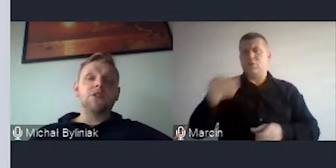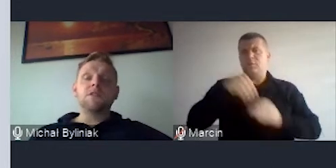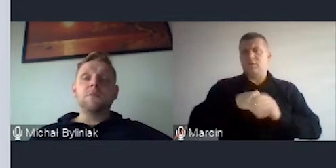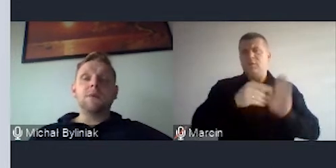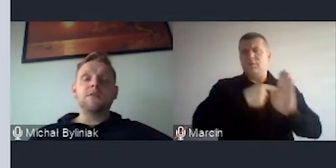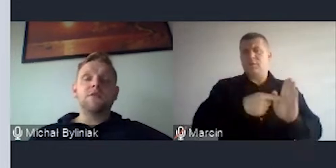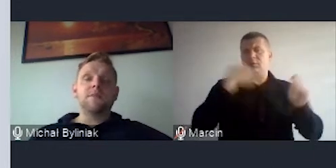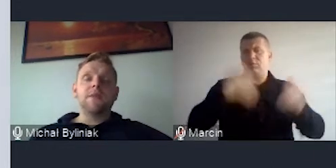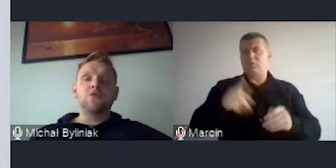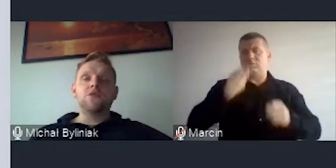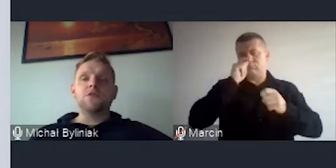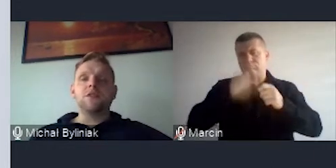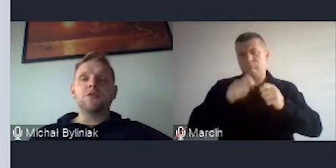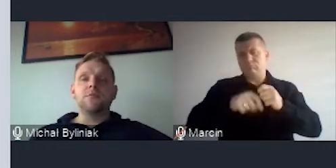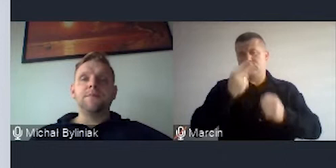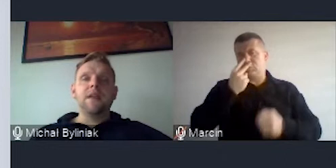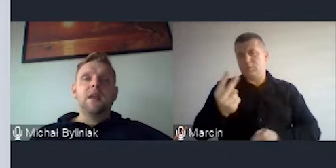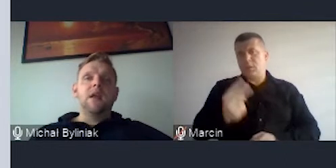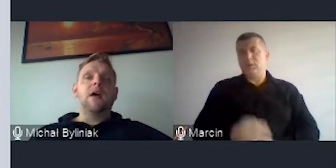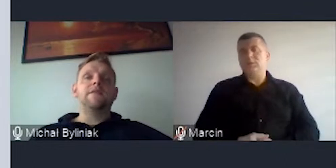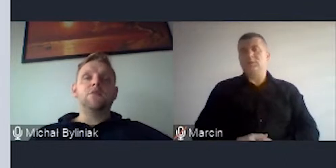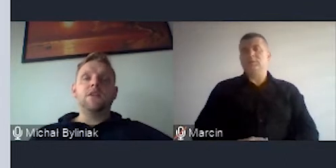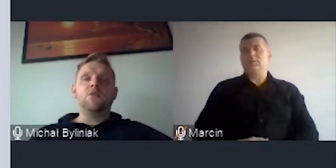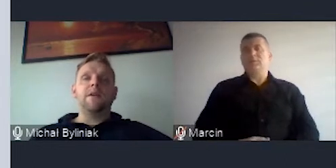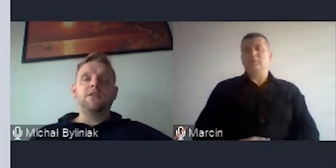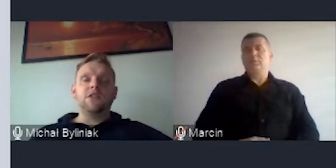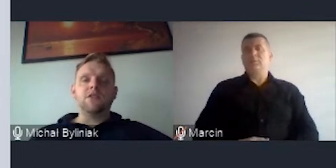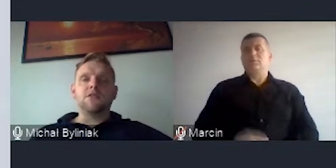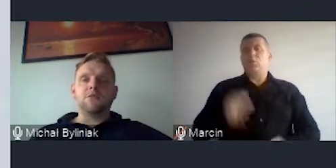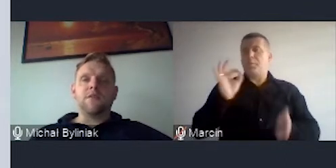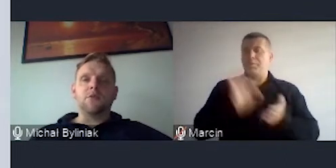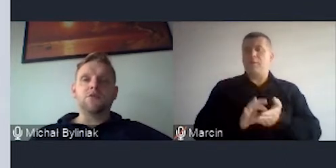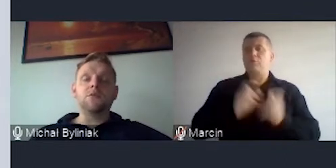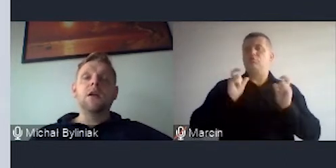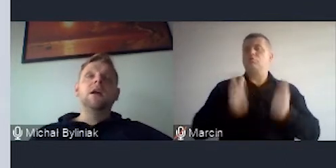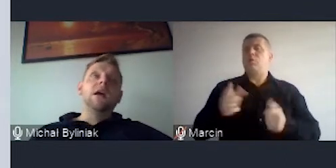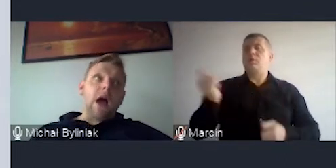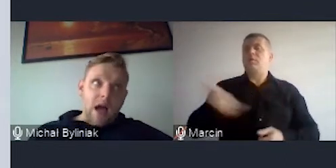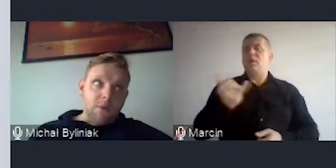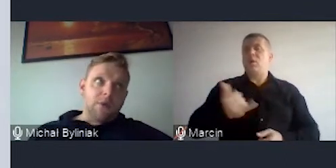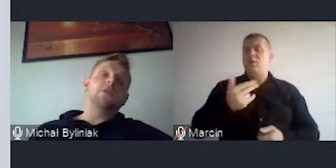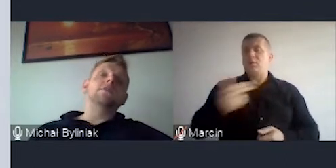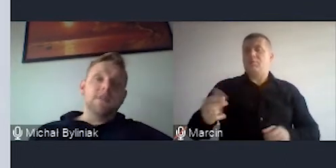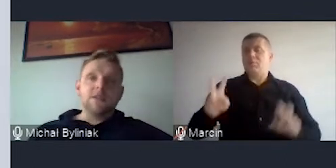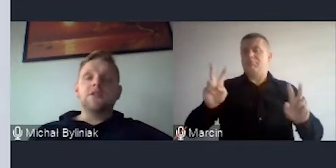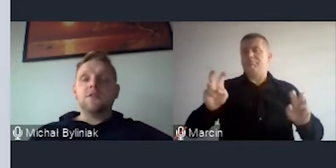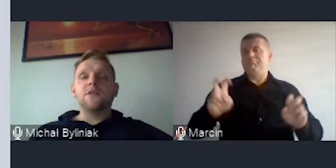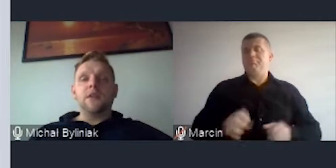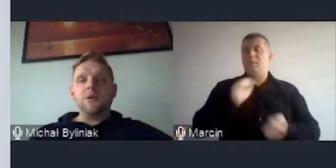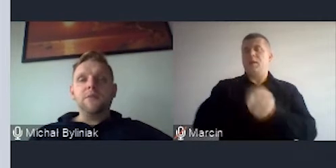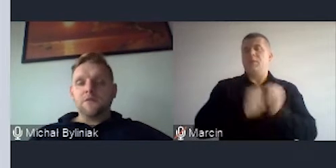Możecie sobie Państwo tam rzucić okiem, żeby ewentualnie upewnić się co z tą trwałością, albo zajrzeć do swoich regulaminów –